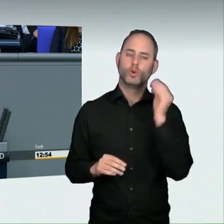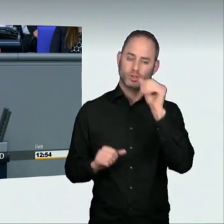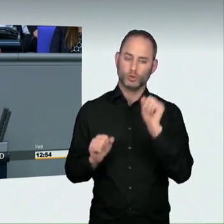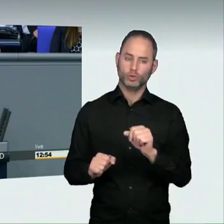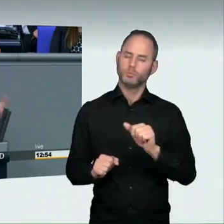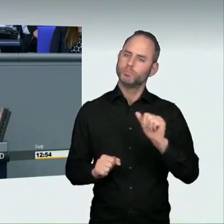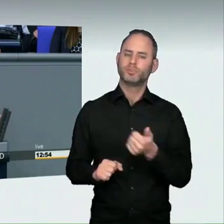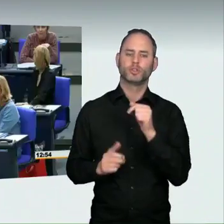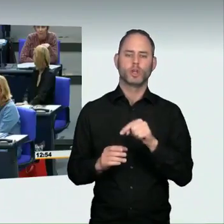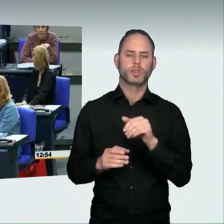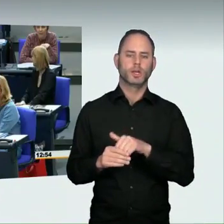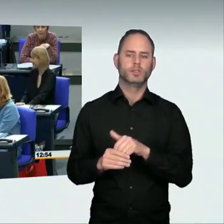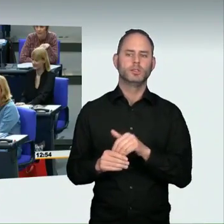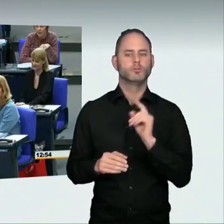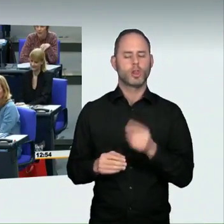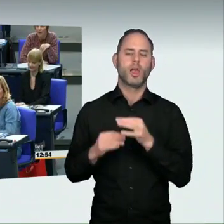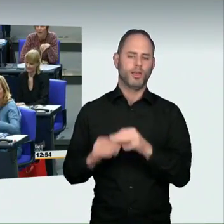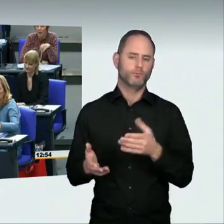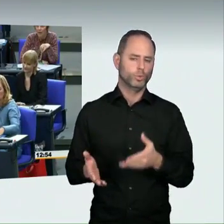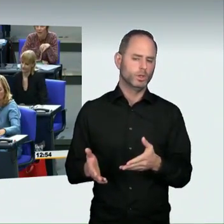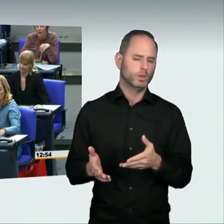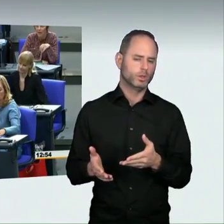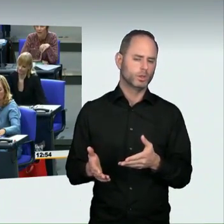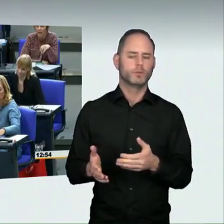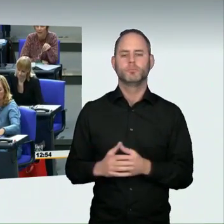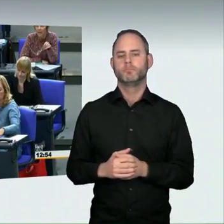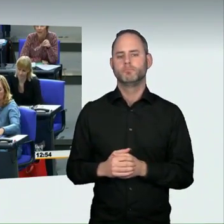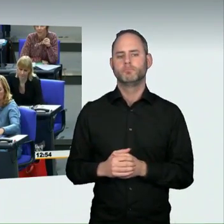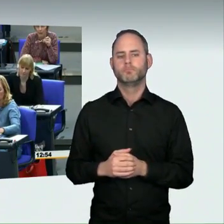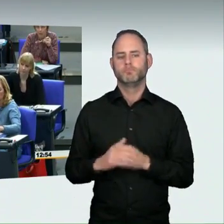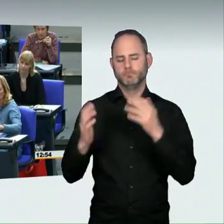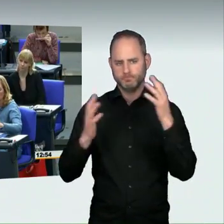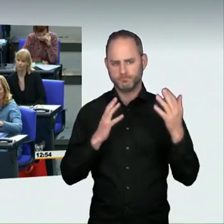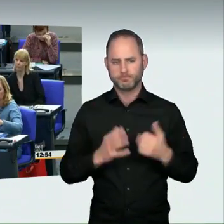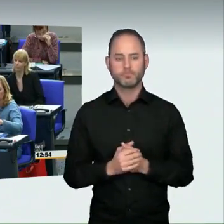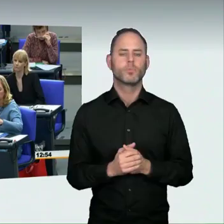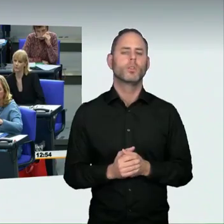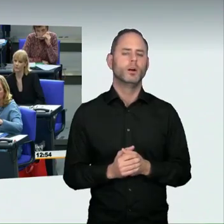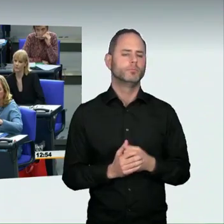überraschend konservativ. Sie wollen die Eigenbedarfskündigung nur zulassen, wenn der Vermieter selbst oder engste Familienangehörige die Wohnung